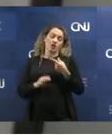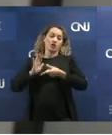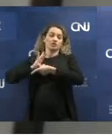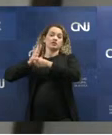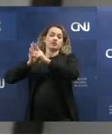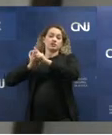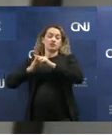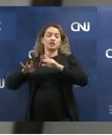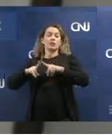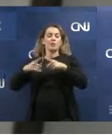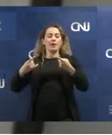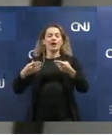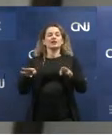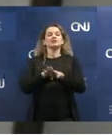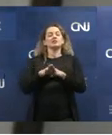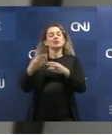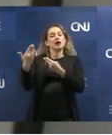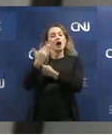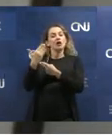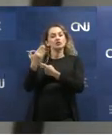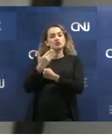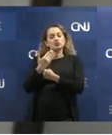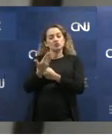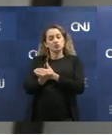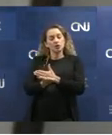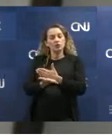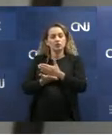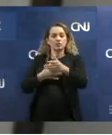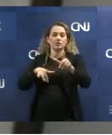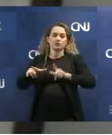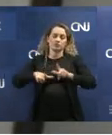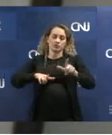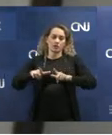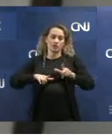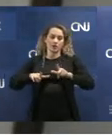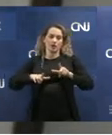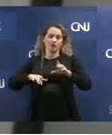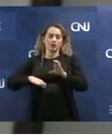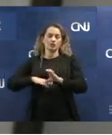mas já me auxilia e auxilia o andamento do trabalho do conselho nessa sessão.